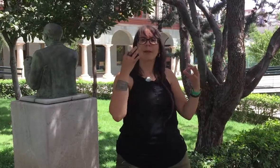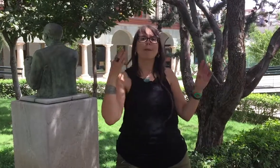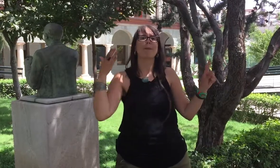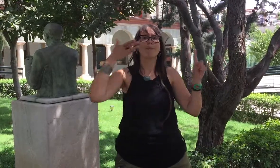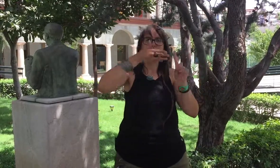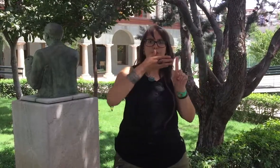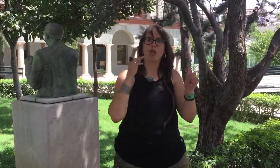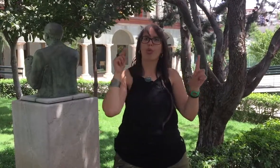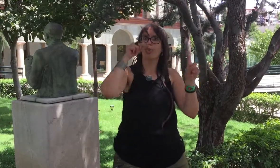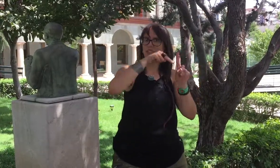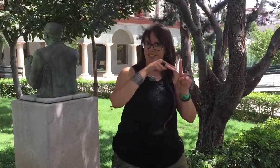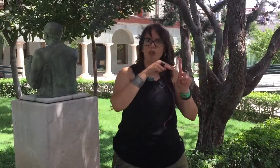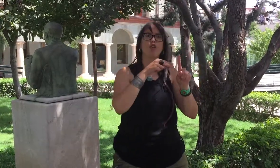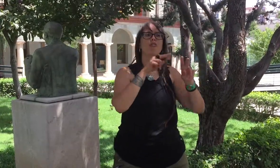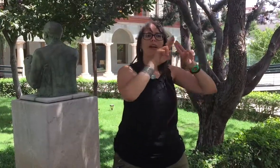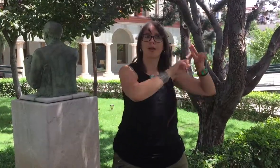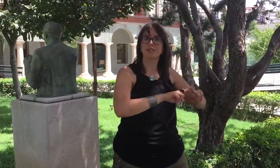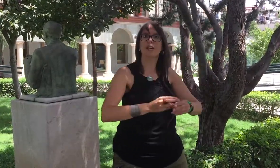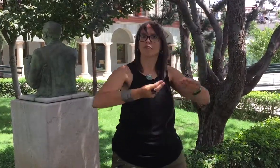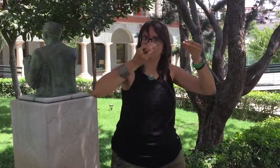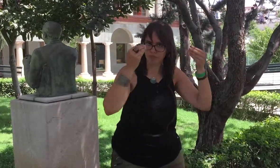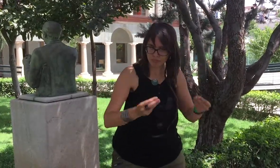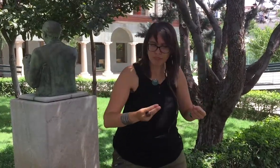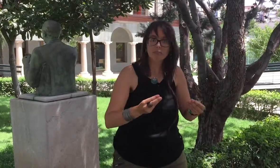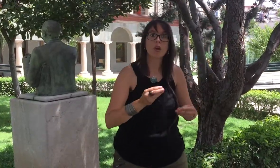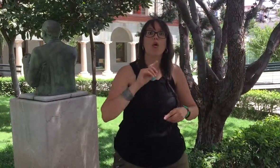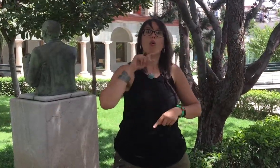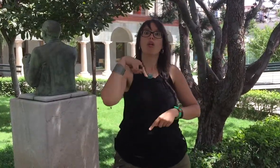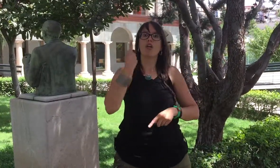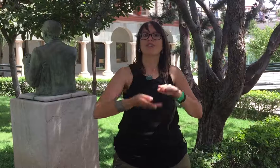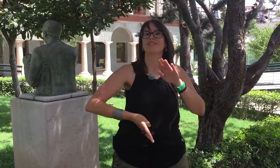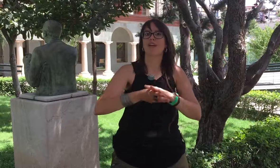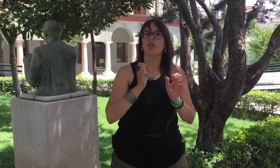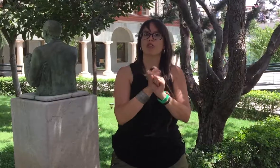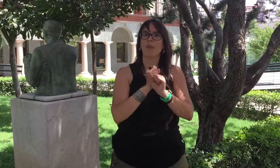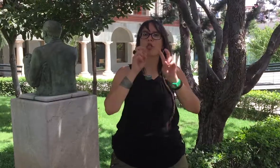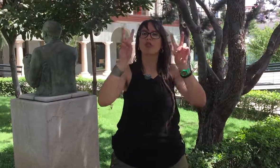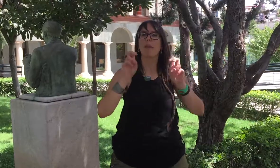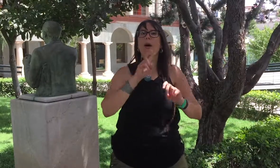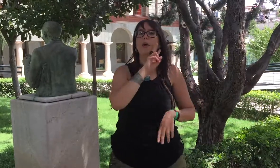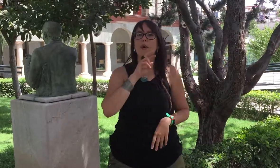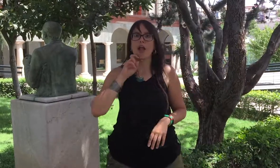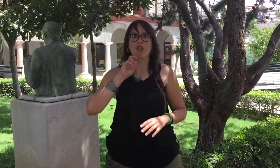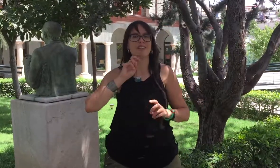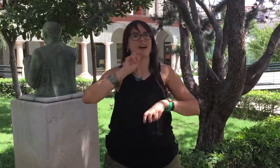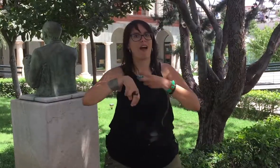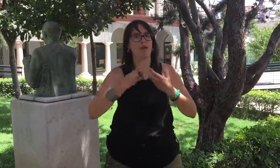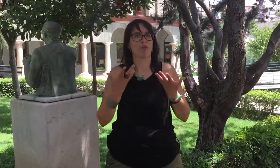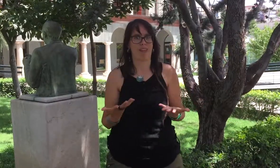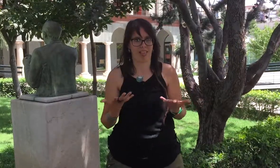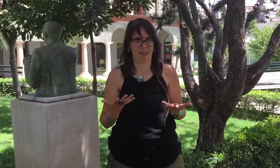la misión, visión. Una vez bien revisadas, seguimos trabajando y actualizando los valores.